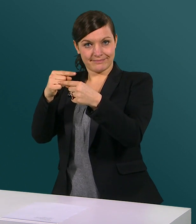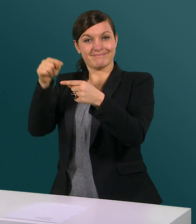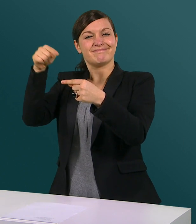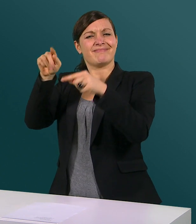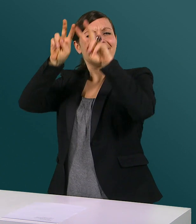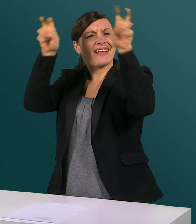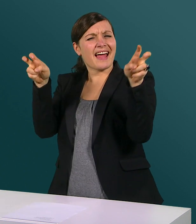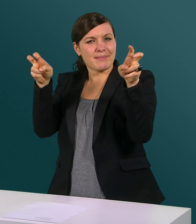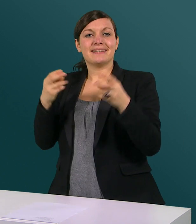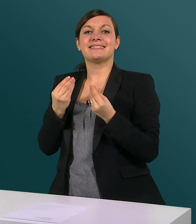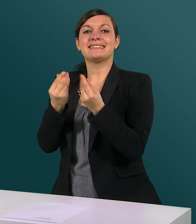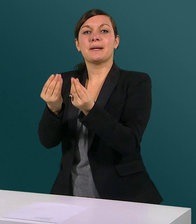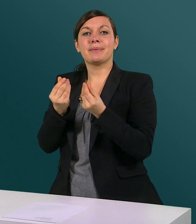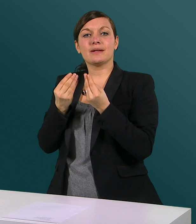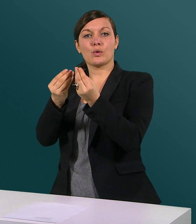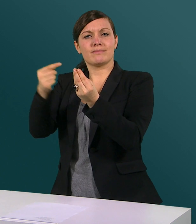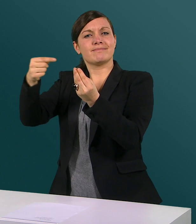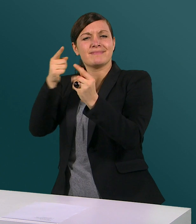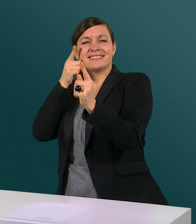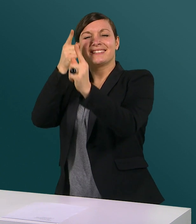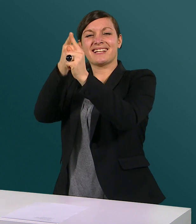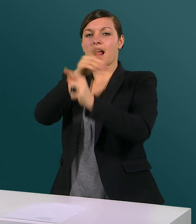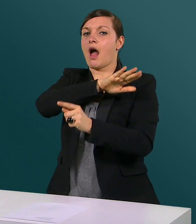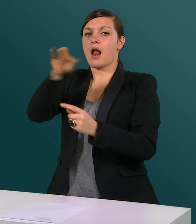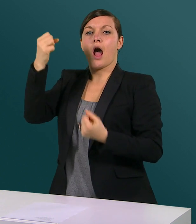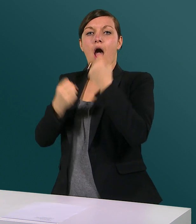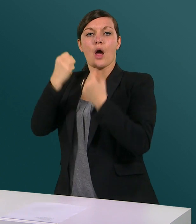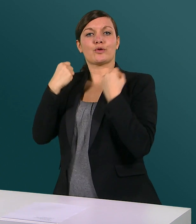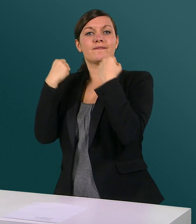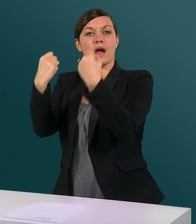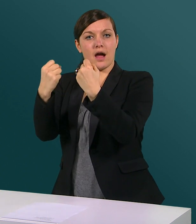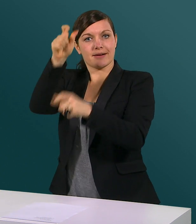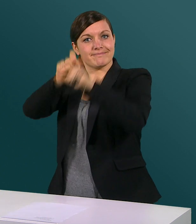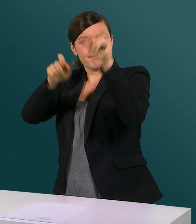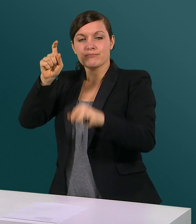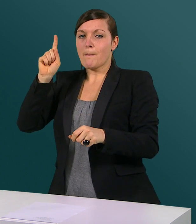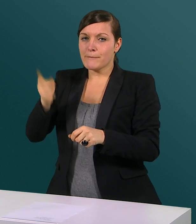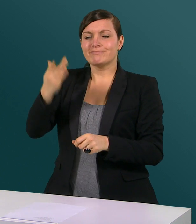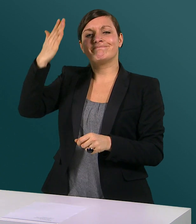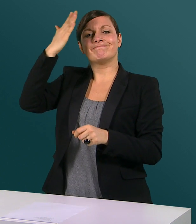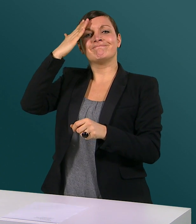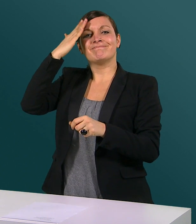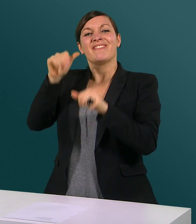zum Thema Sensibilisierung. Das Ziel ist es, allen Autofahrern bewusst zu machen wie sie mit